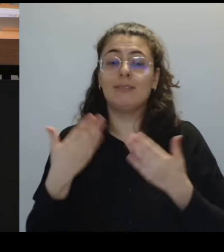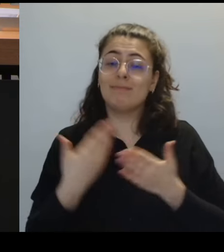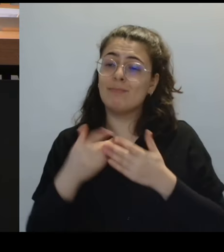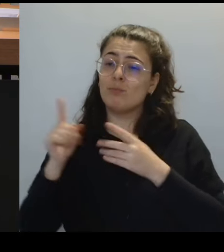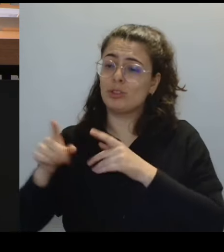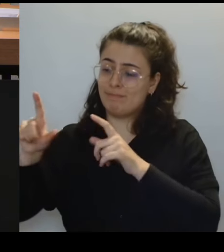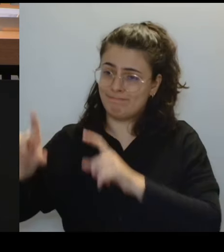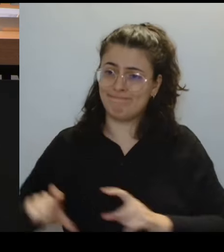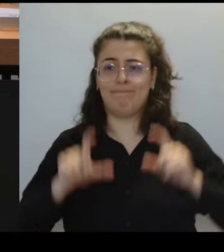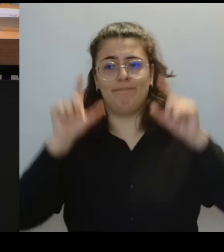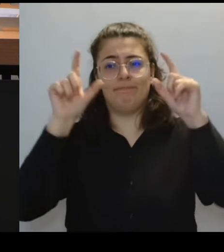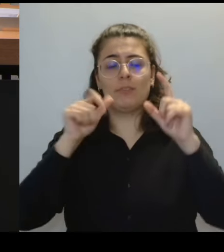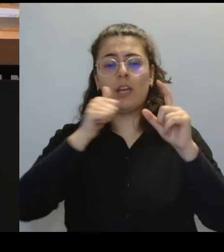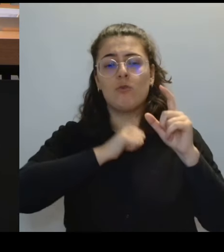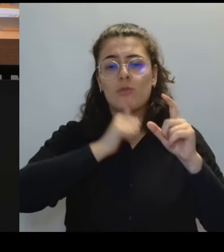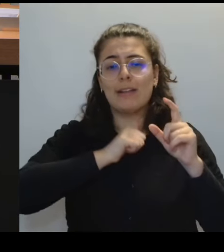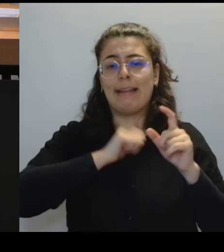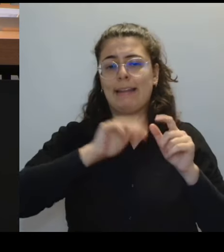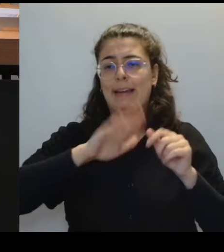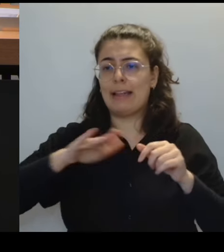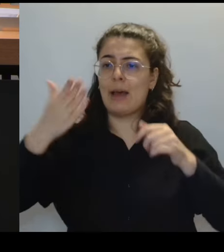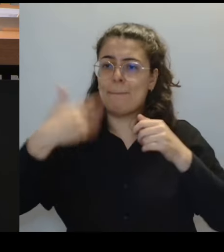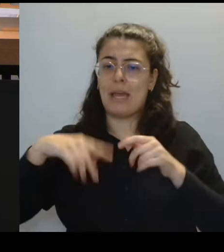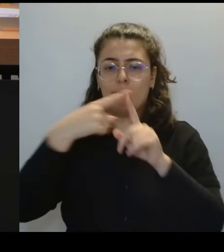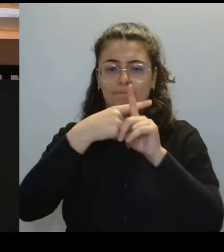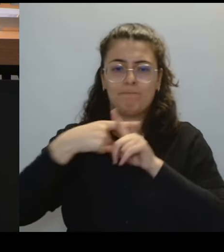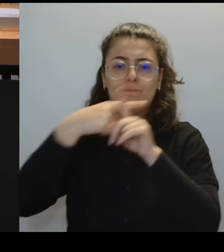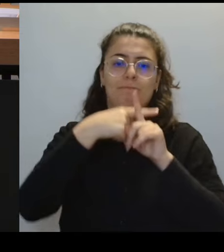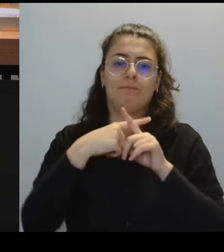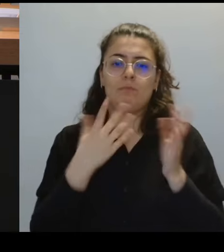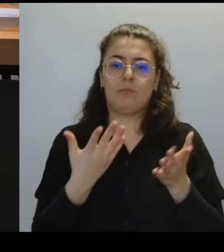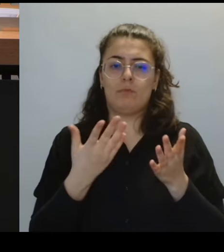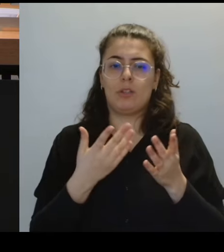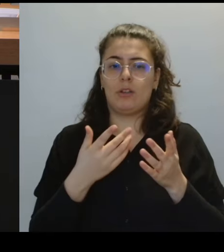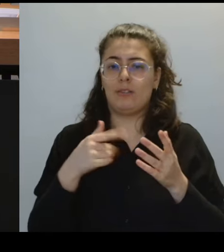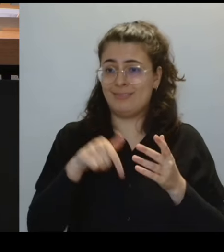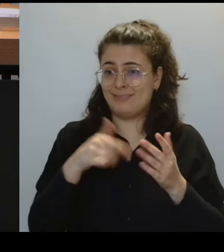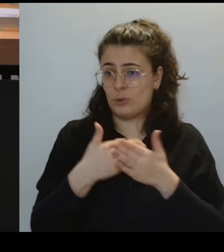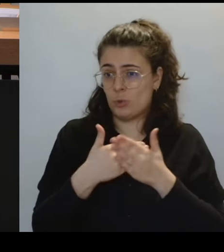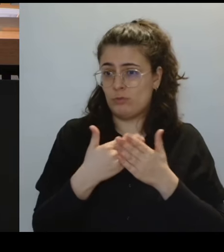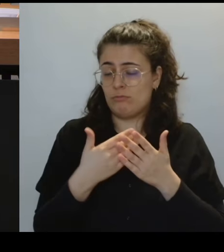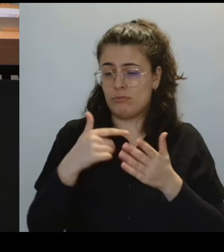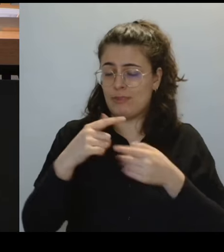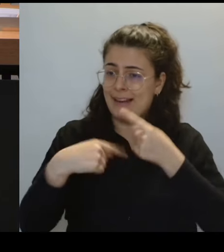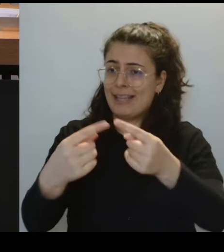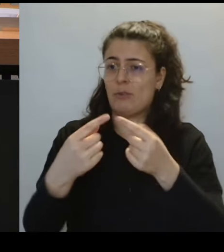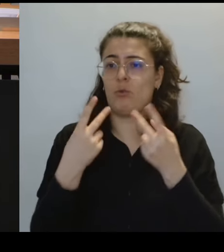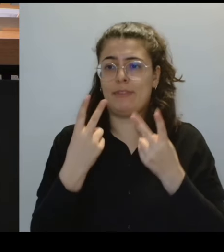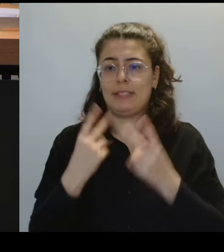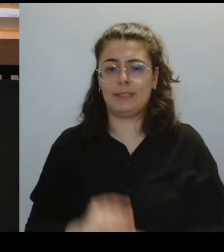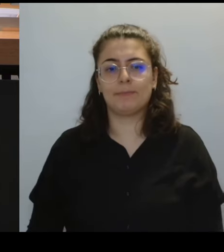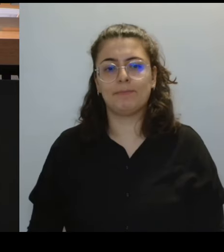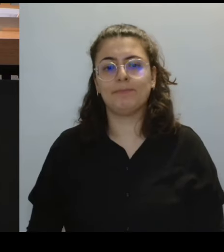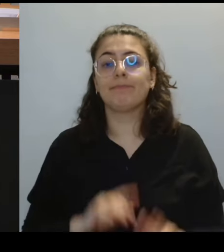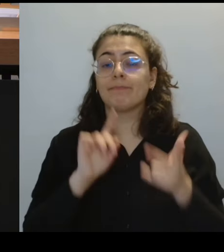gesundheitliche Entwicklung im gesamten Lebensalter gelegt. Drittens: Unsere Krankenversicherungen haben aktuell ein Finanzierungsproblem.